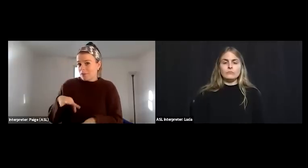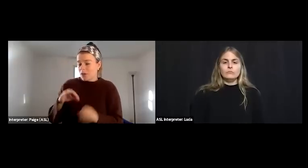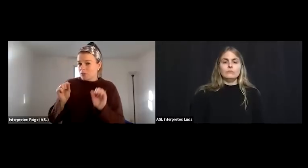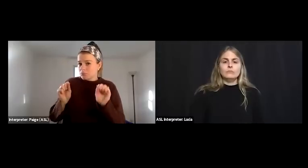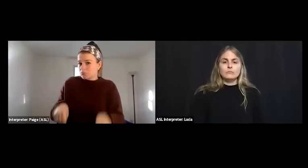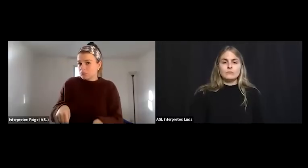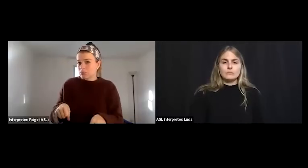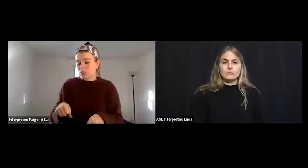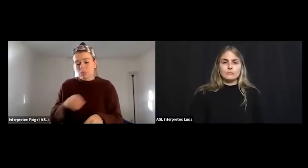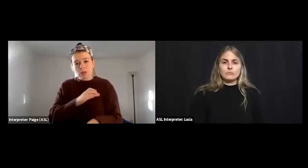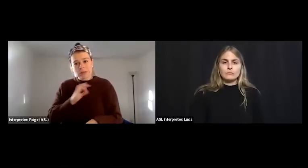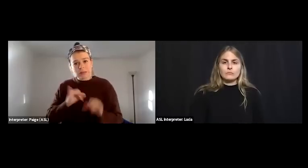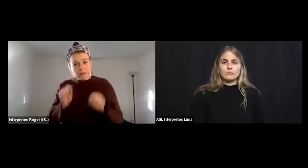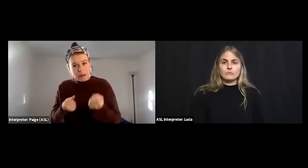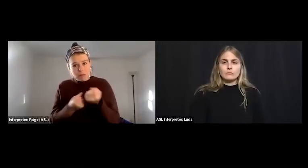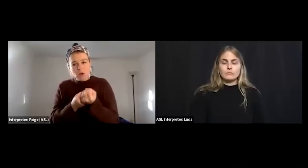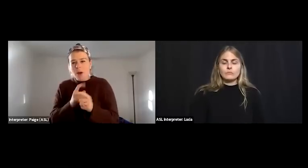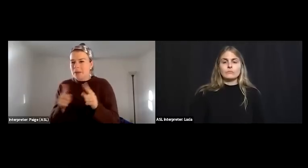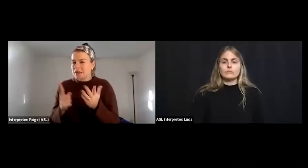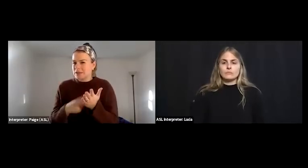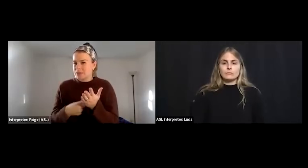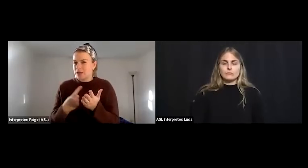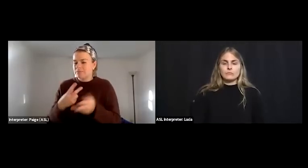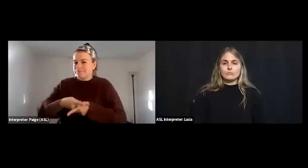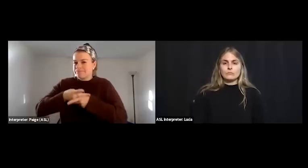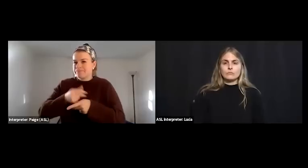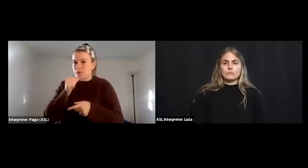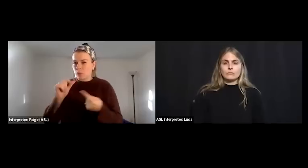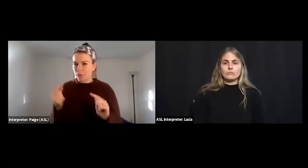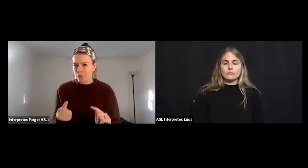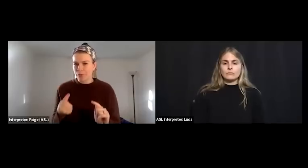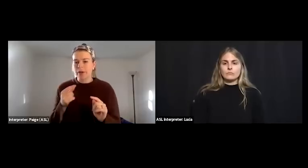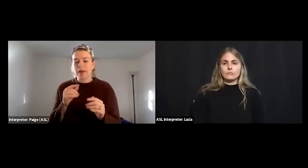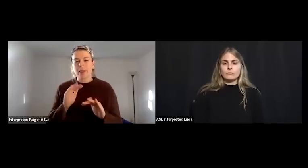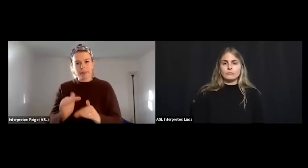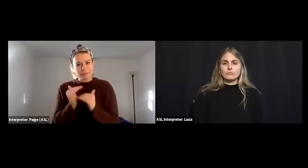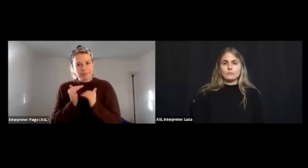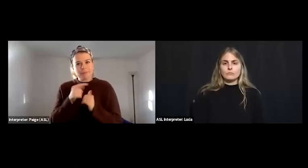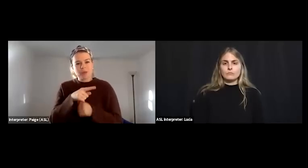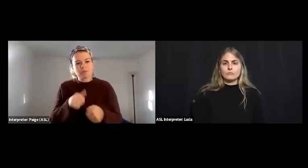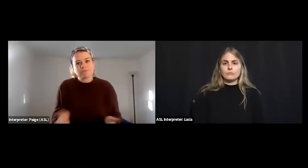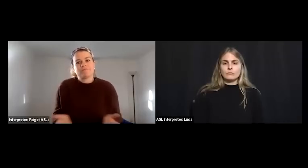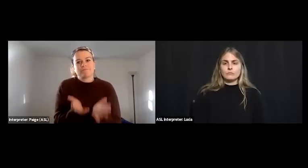o el personal de vivienda puede desempeñar, pero también cómo pueden obstaculizar a las personas y evitar que formen sus propias relaciones en la comunidad.